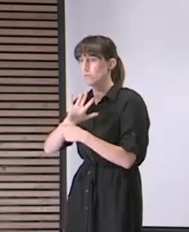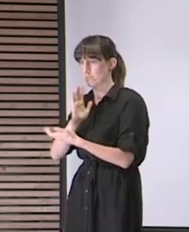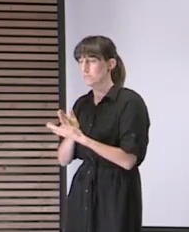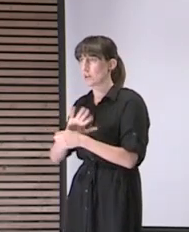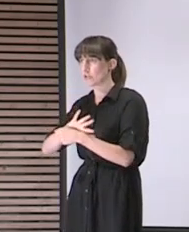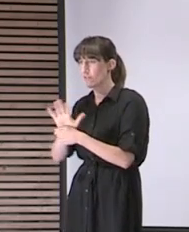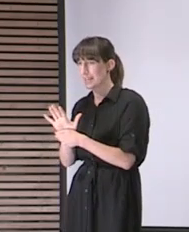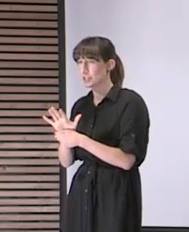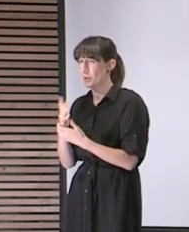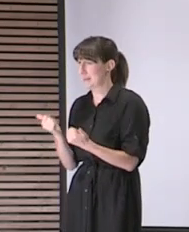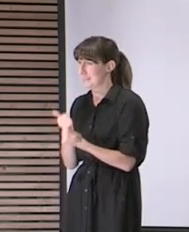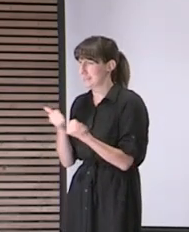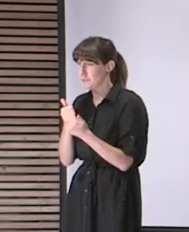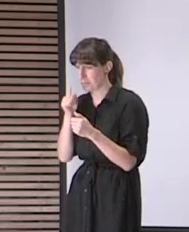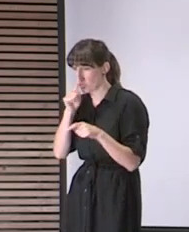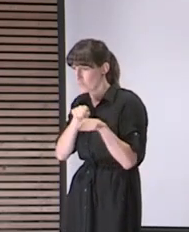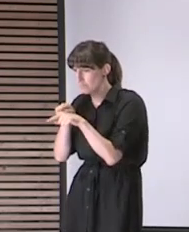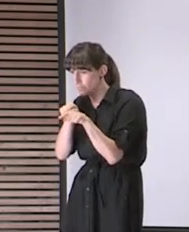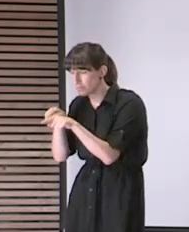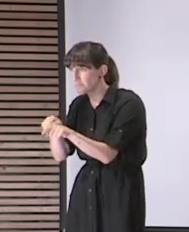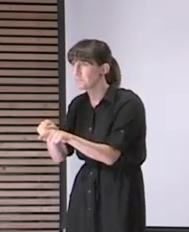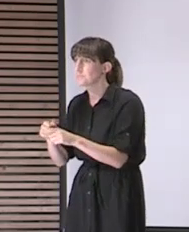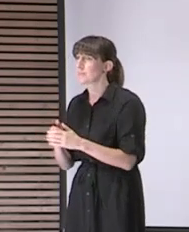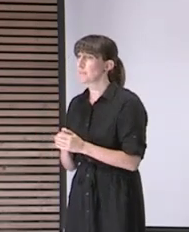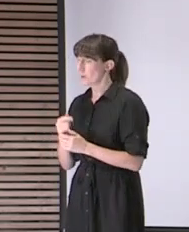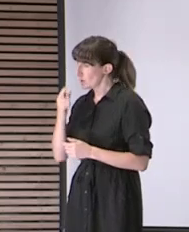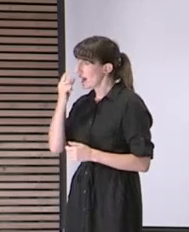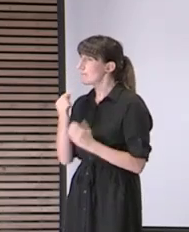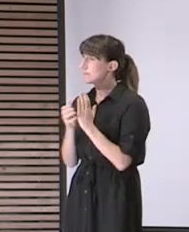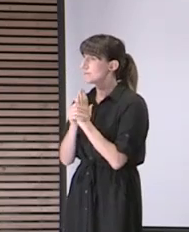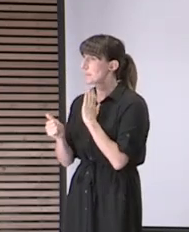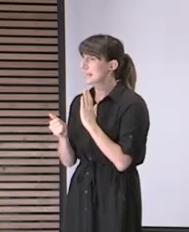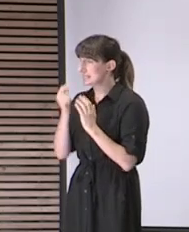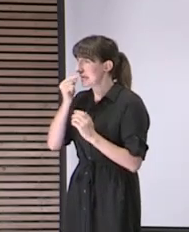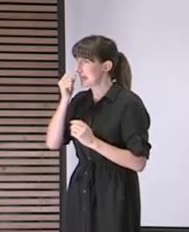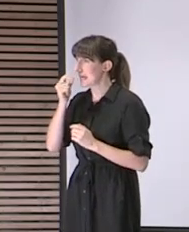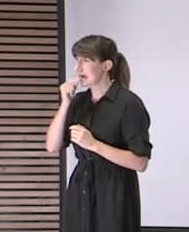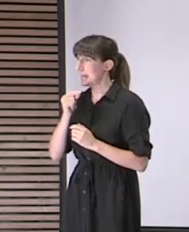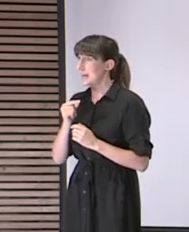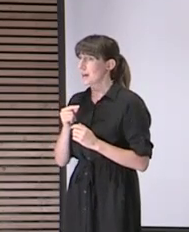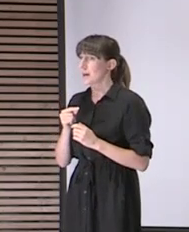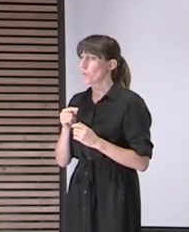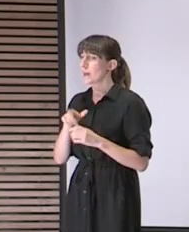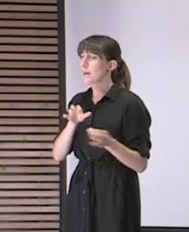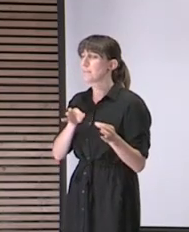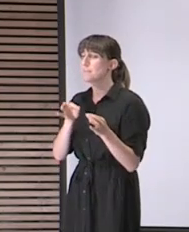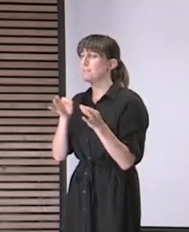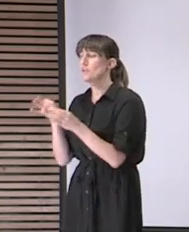incrementándolo. Ahora tenemos